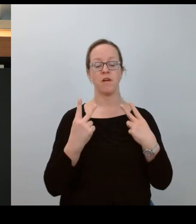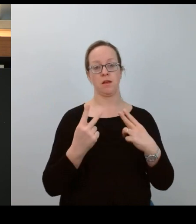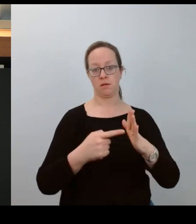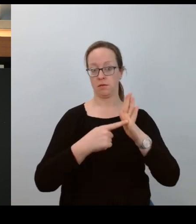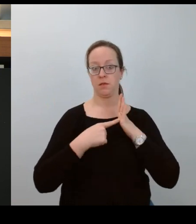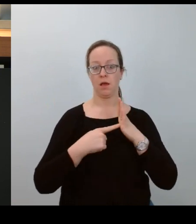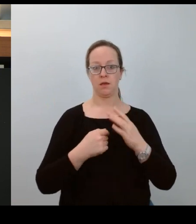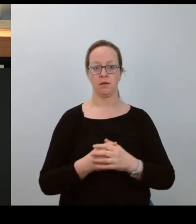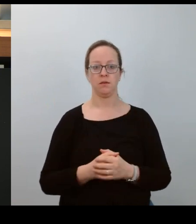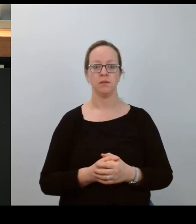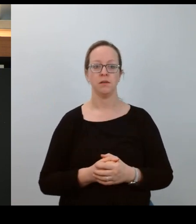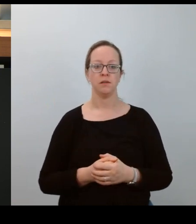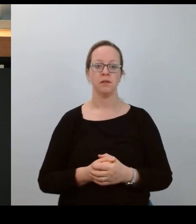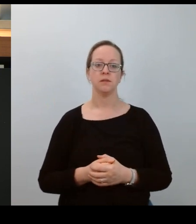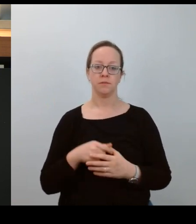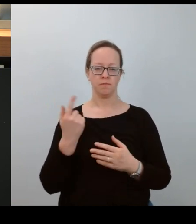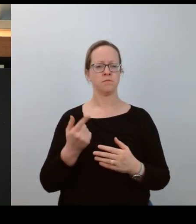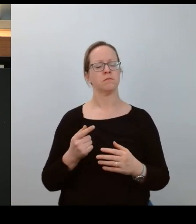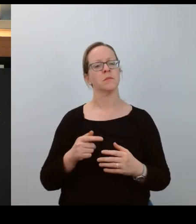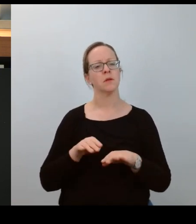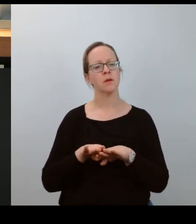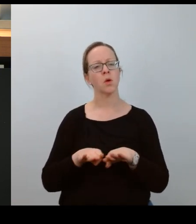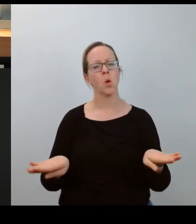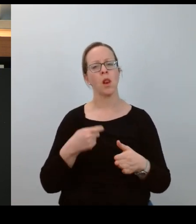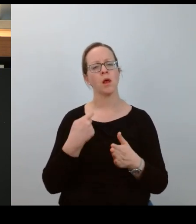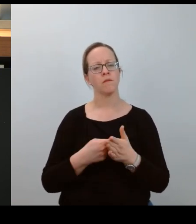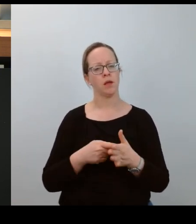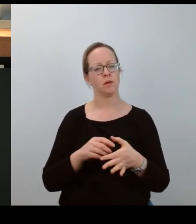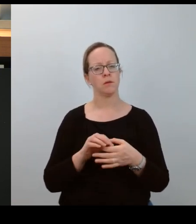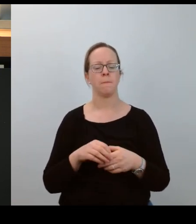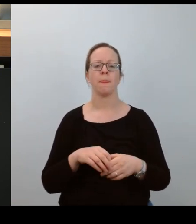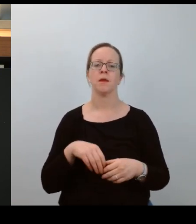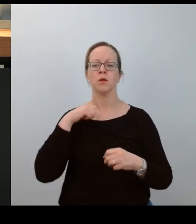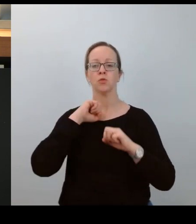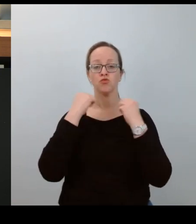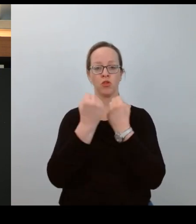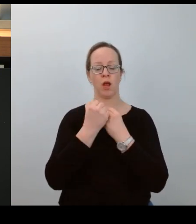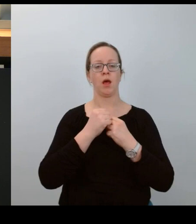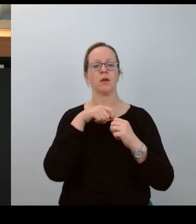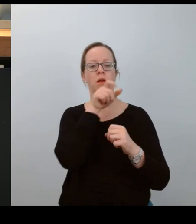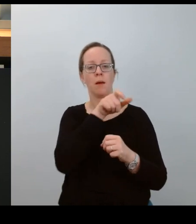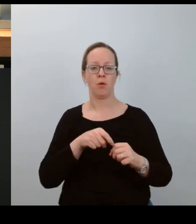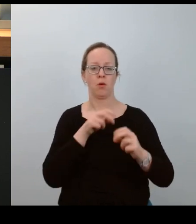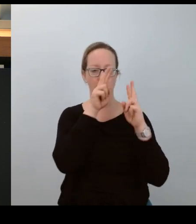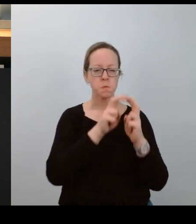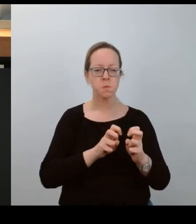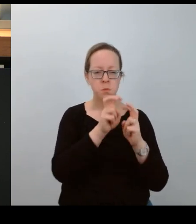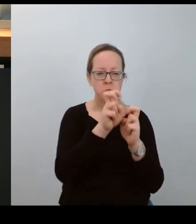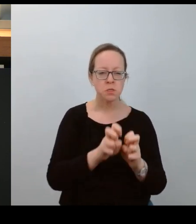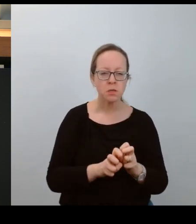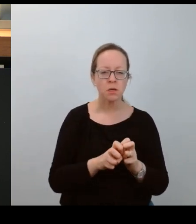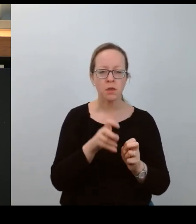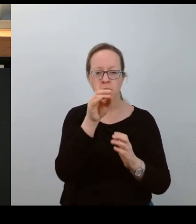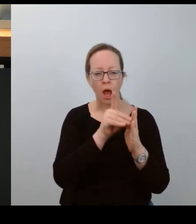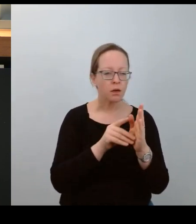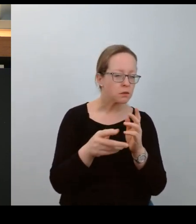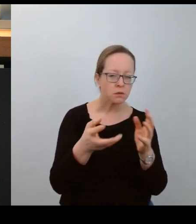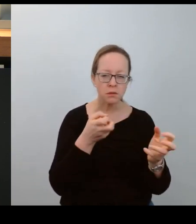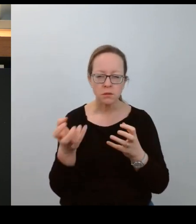Welche Grenzen setzt man zum Beispiel der Berliner CDU und den Schnuller-Nazis von den AfD bei der Frage nach dem Namen von Silvester-Chaoten?